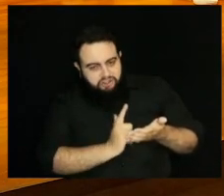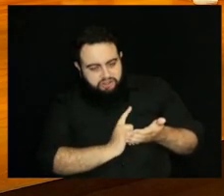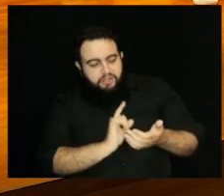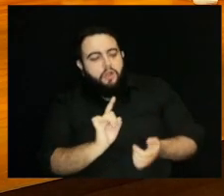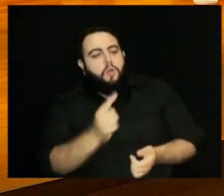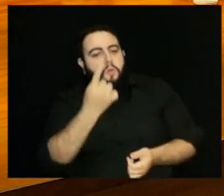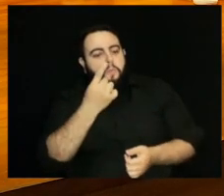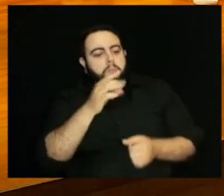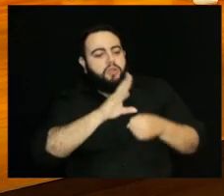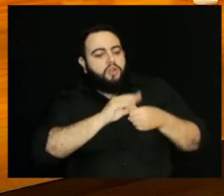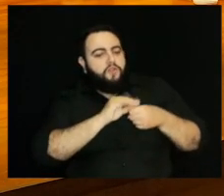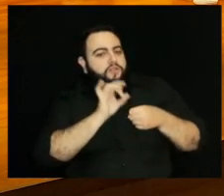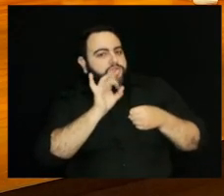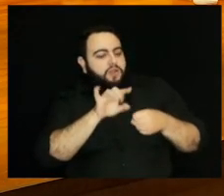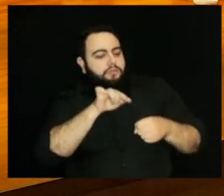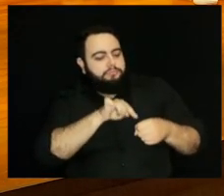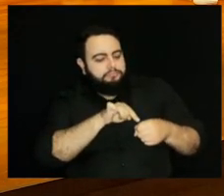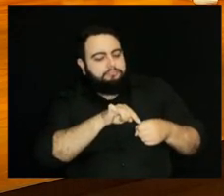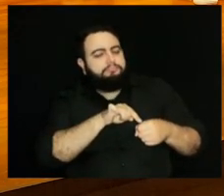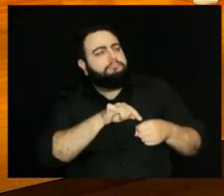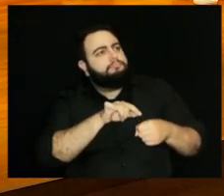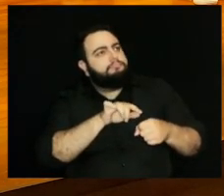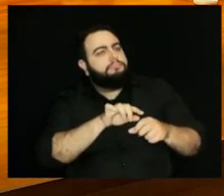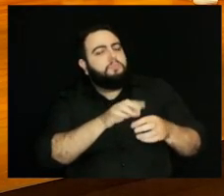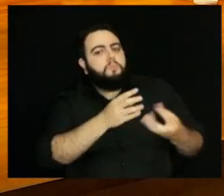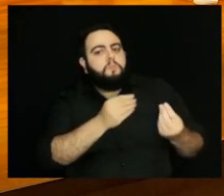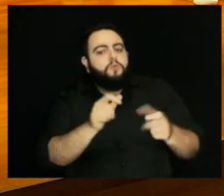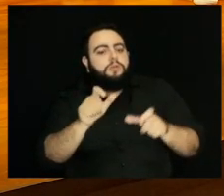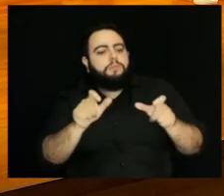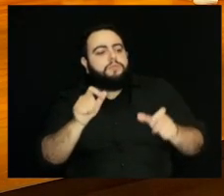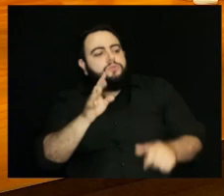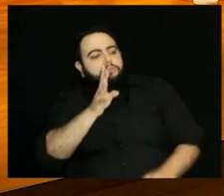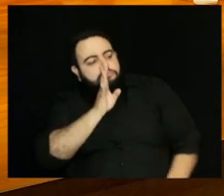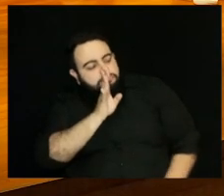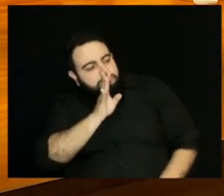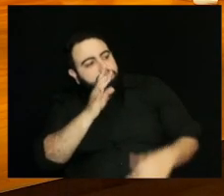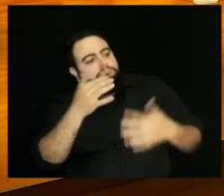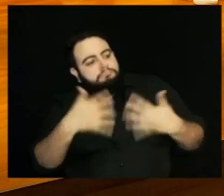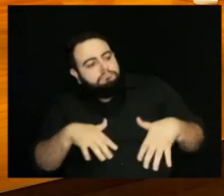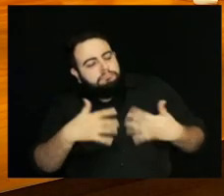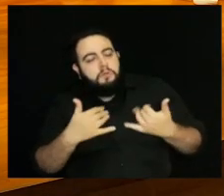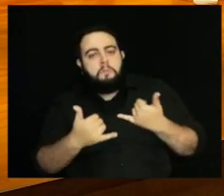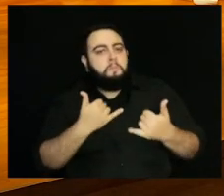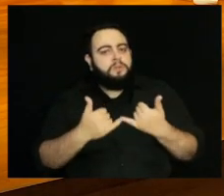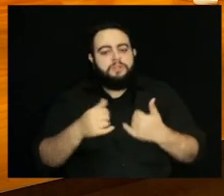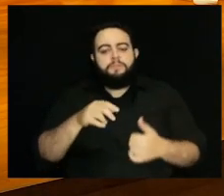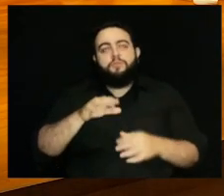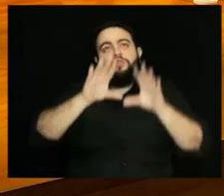um microfone só, e essas músicas agradavam muito. Eram por exemplo Nuvem Passageira, era por exemplo